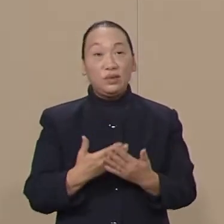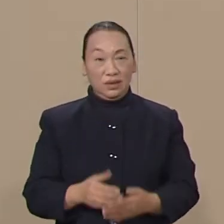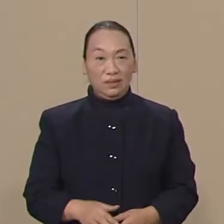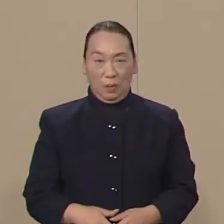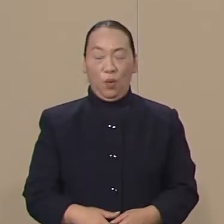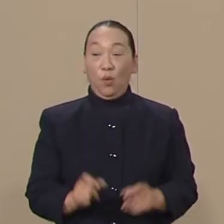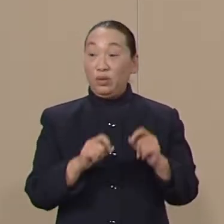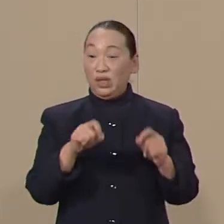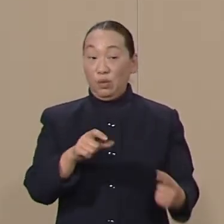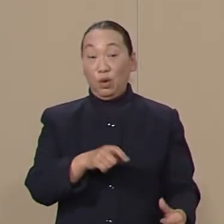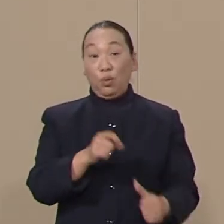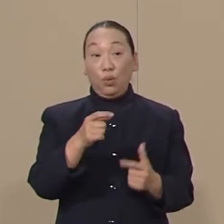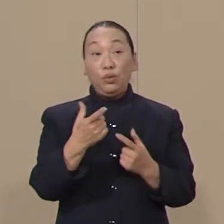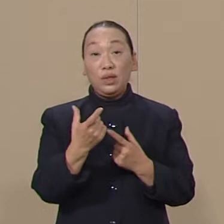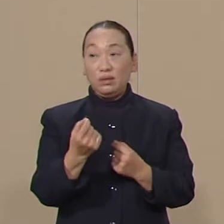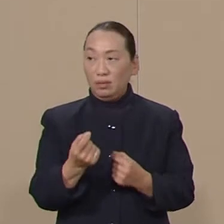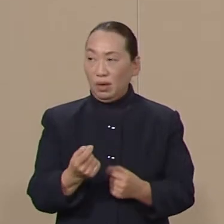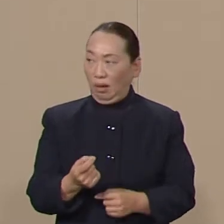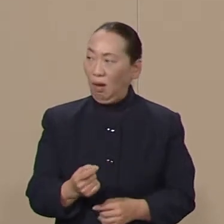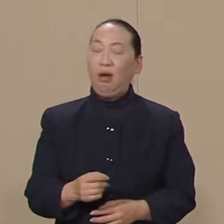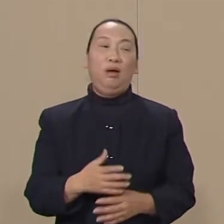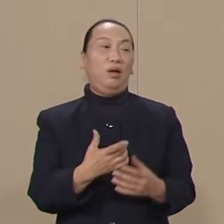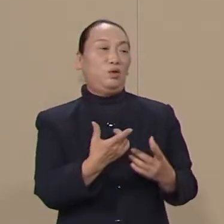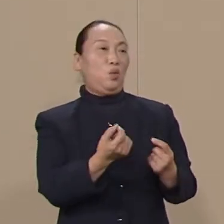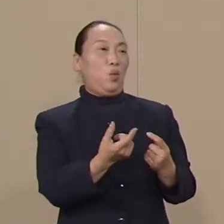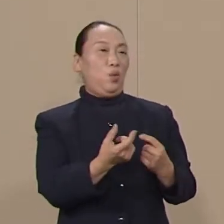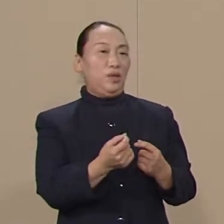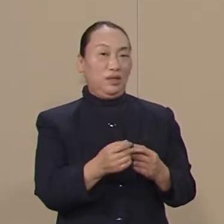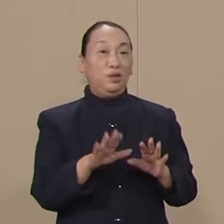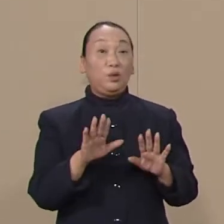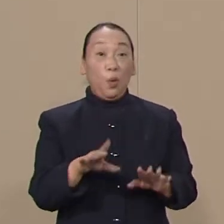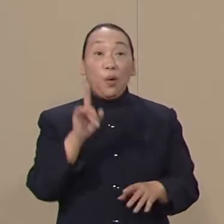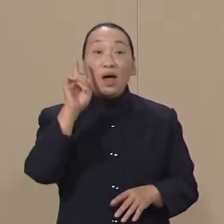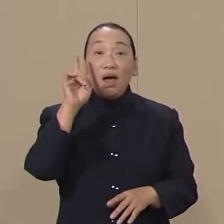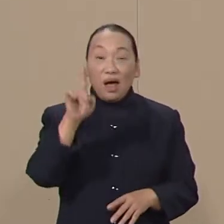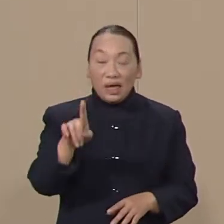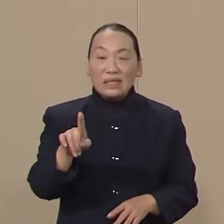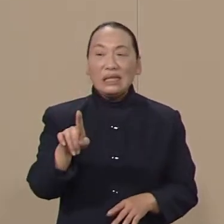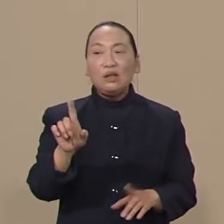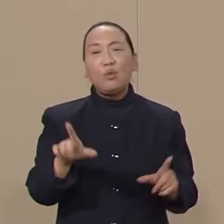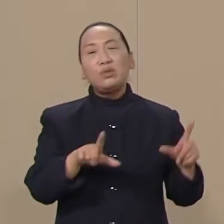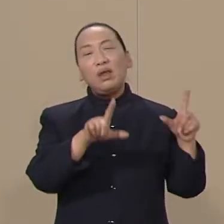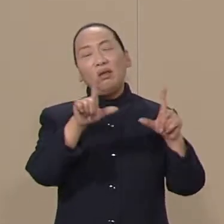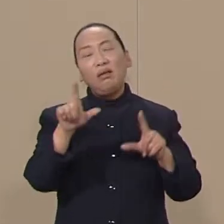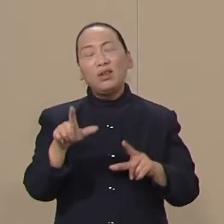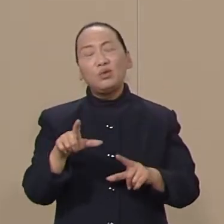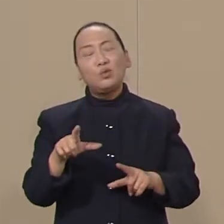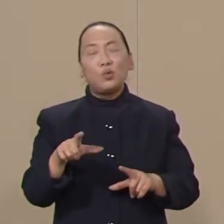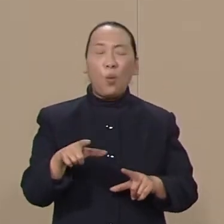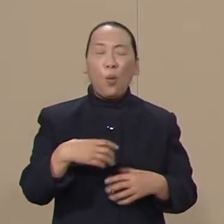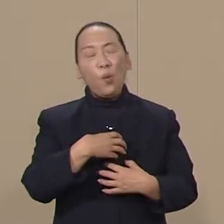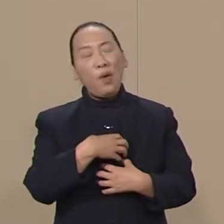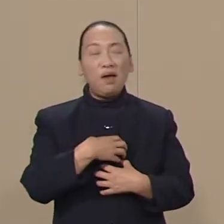命が大事 で きょう あしたの雇用や生活に 不安を抱えている人が たくさんいらっしゃいます